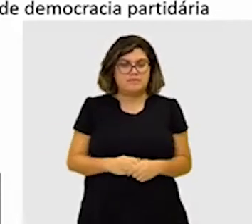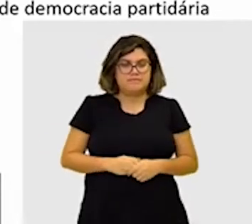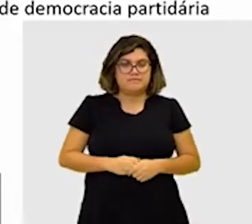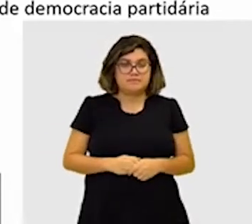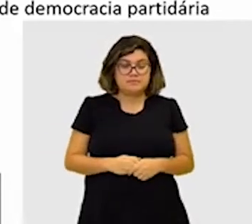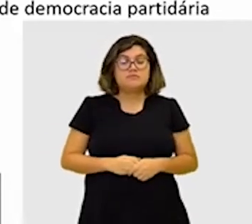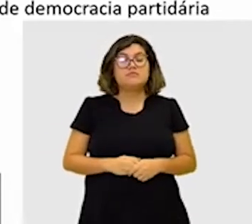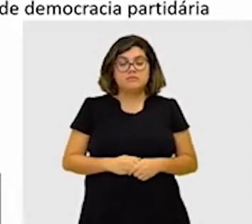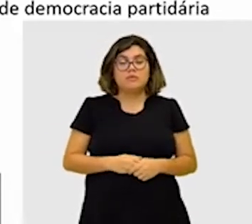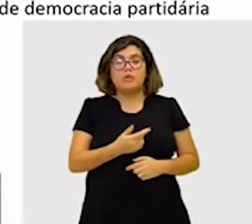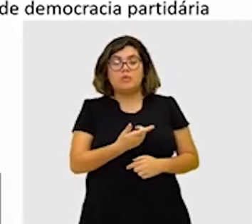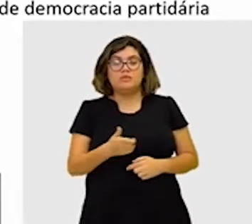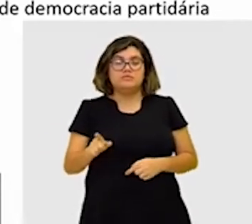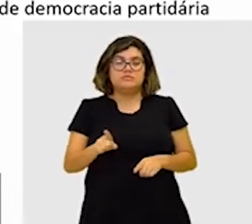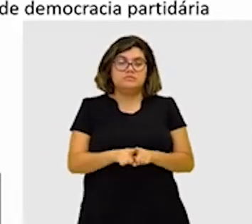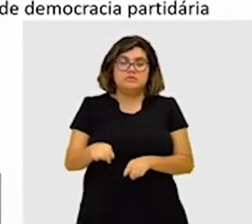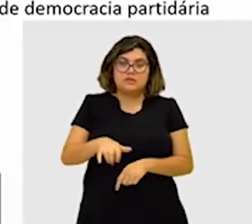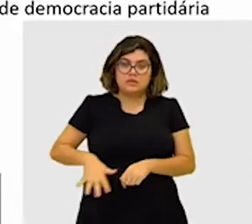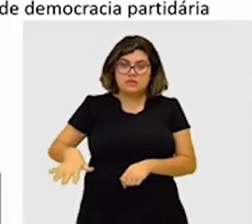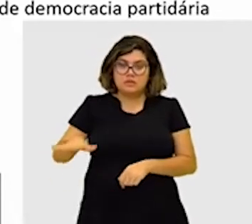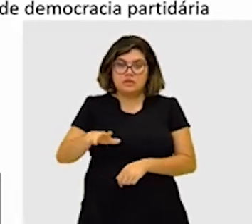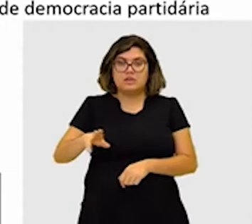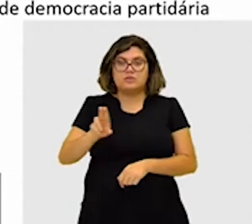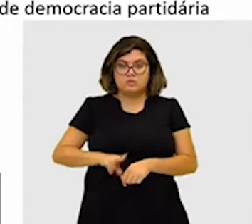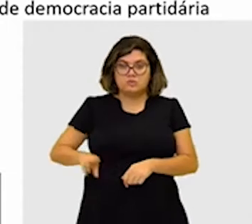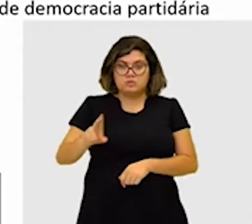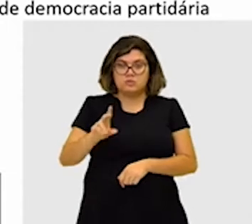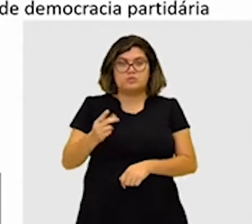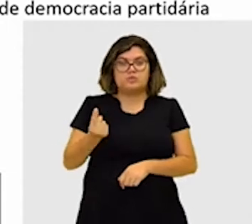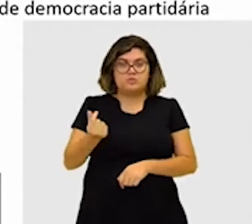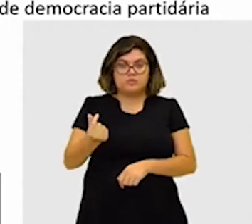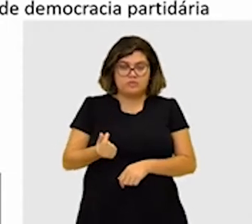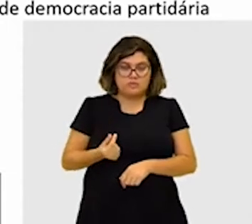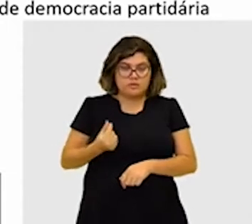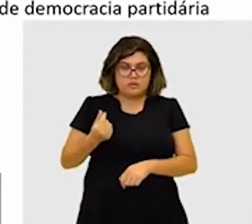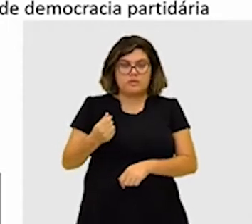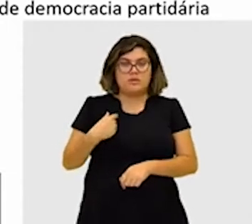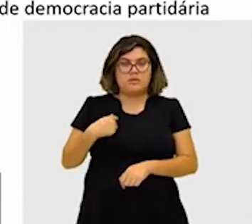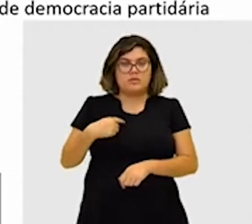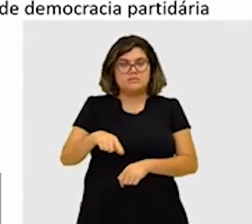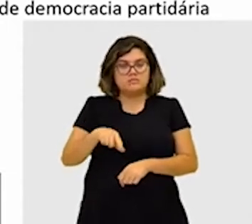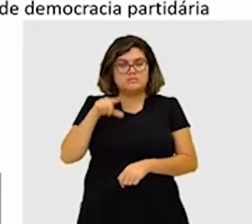ampliação de acesso aos recursos para a cidade Priscila postar no fortalecimento de mecanismos